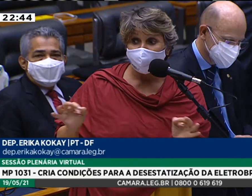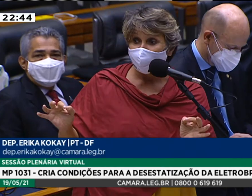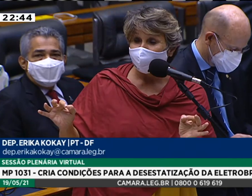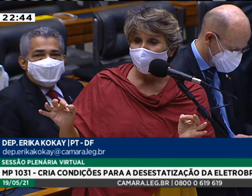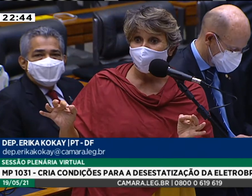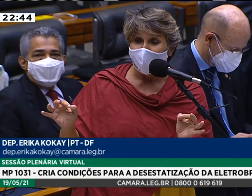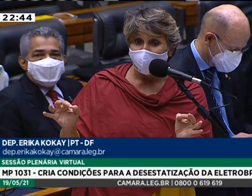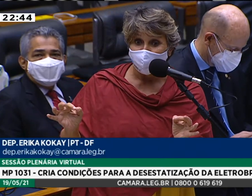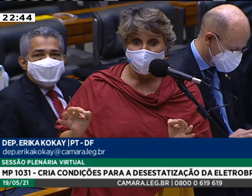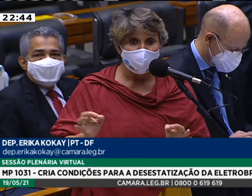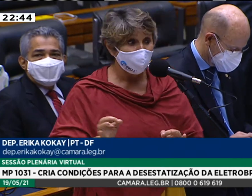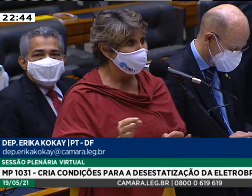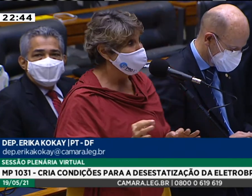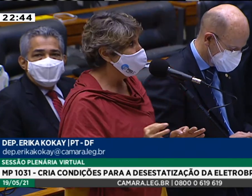SEGUIDA, FEDERALIZADA, PRIVATIZADA, E A UNIÃO,